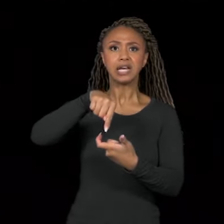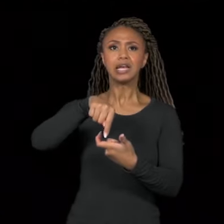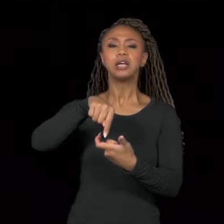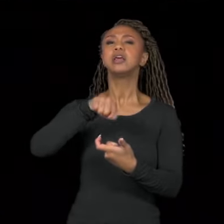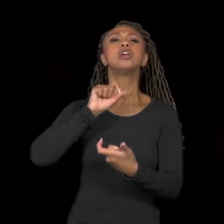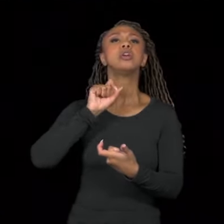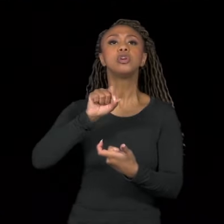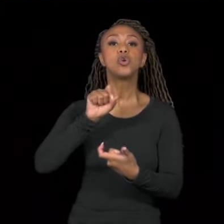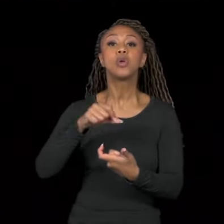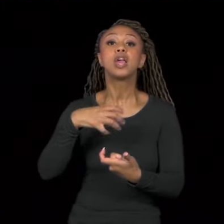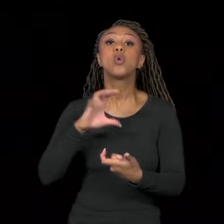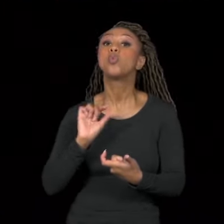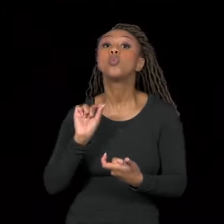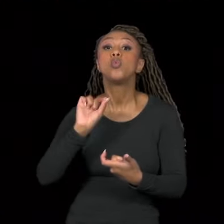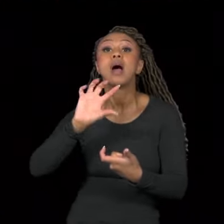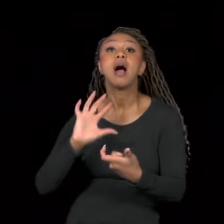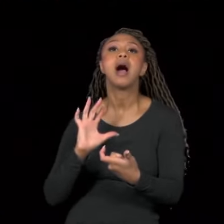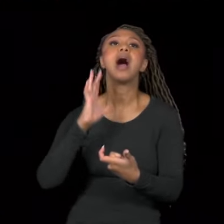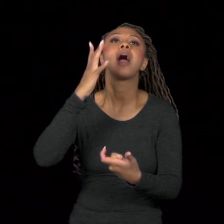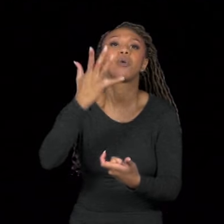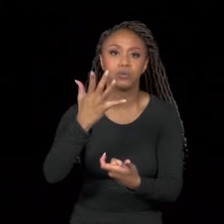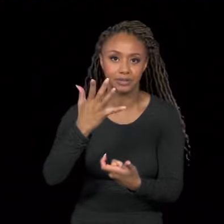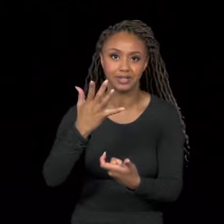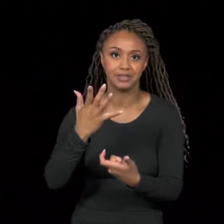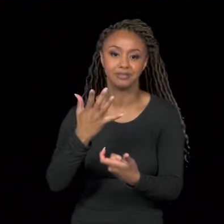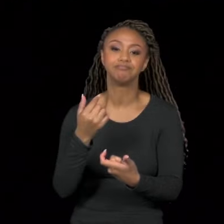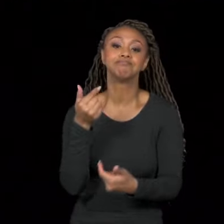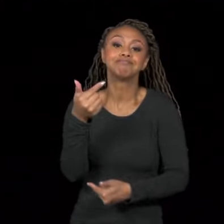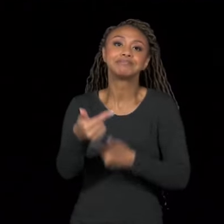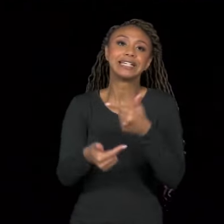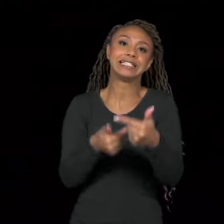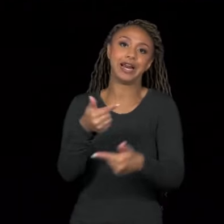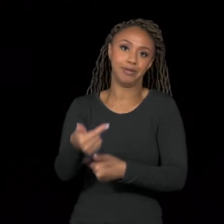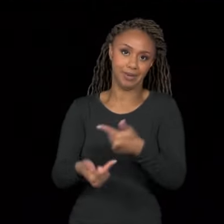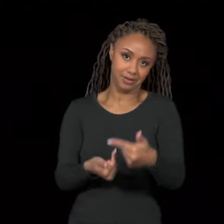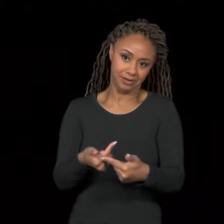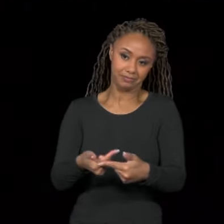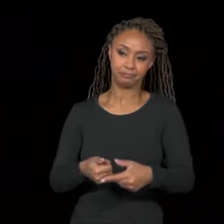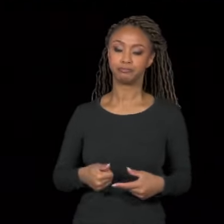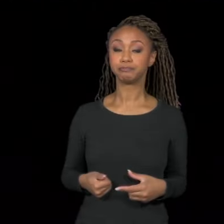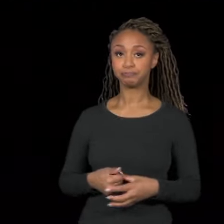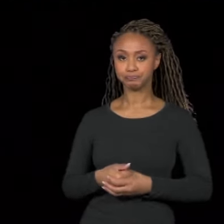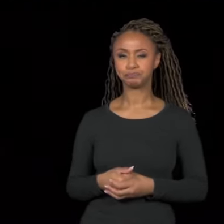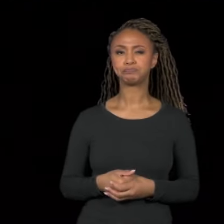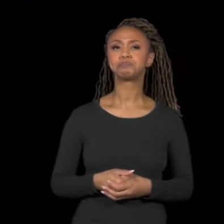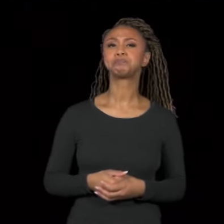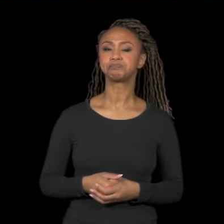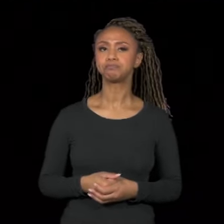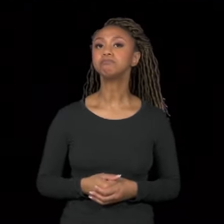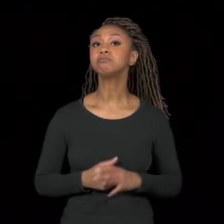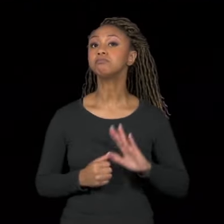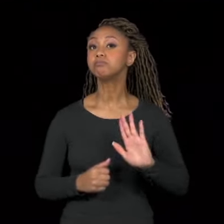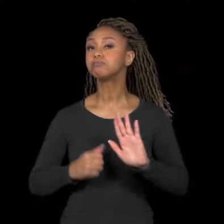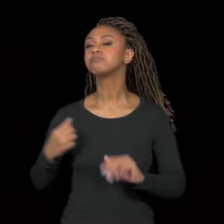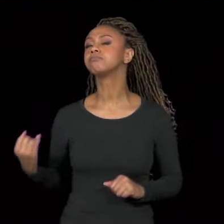BOM, UMA COISA IMPORTANTE É SABER QUE, O GRAU,